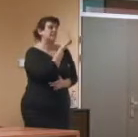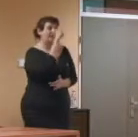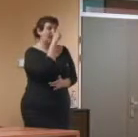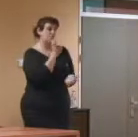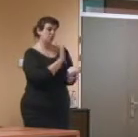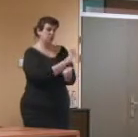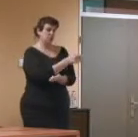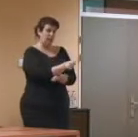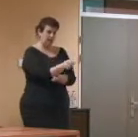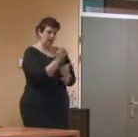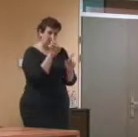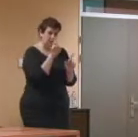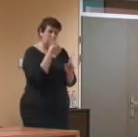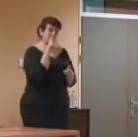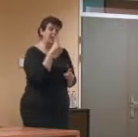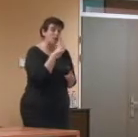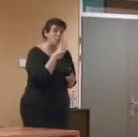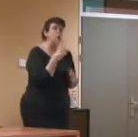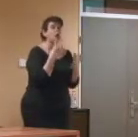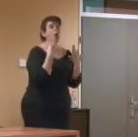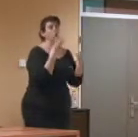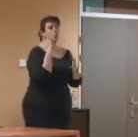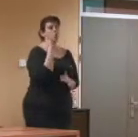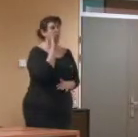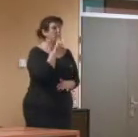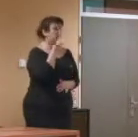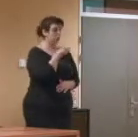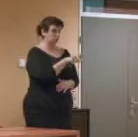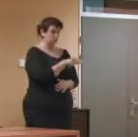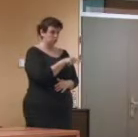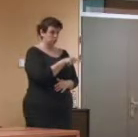se acusada a Fabra de ocho delitos. Finalmente